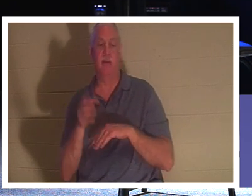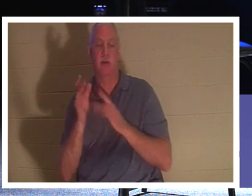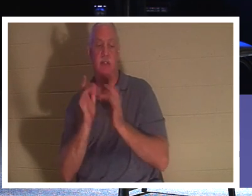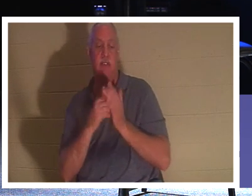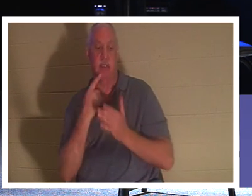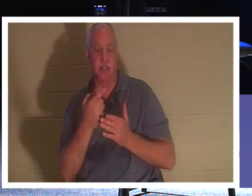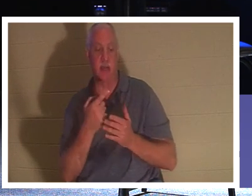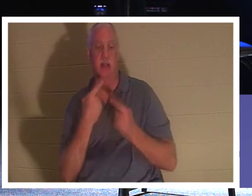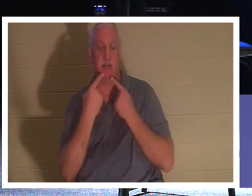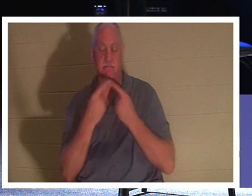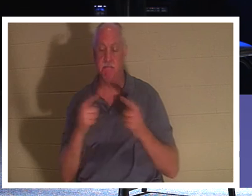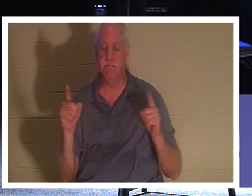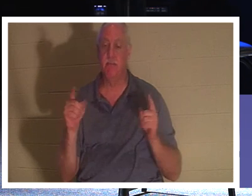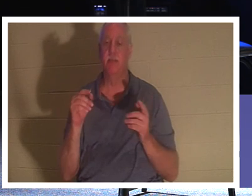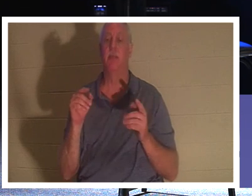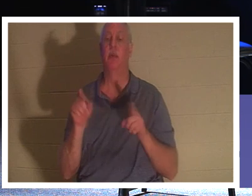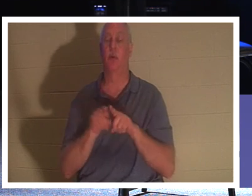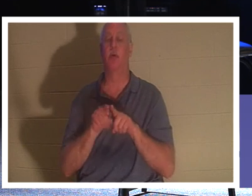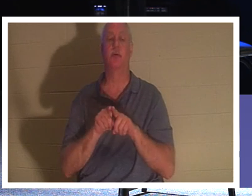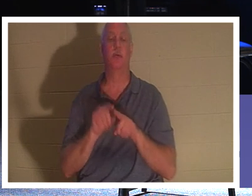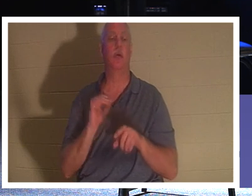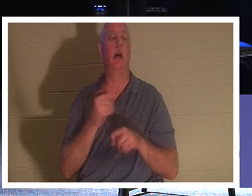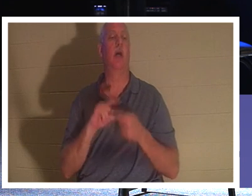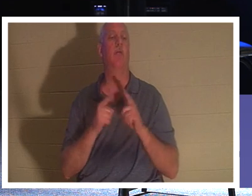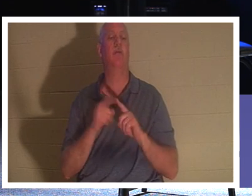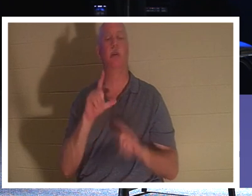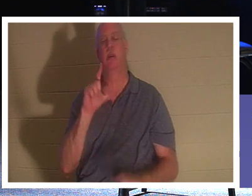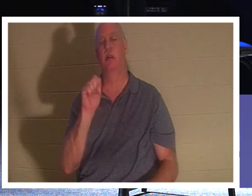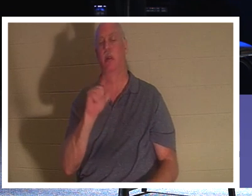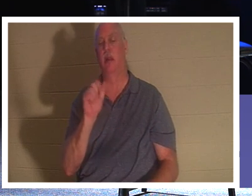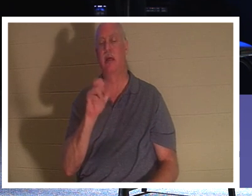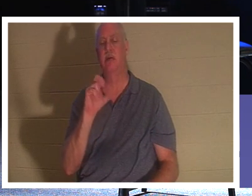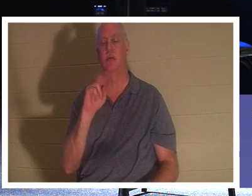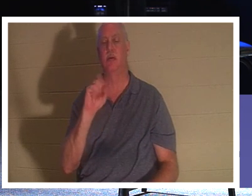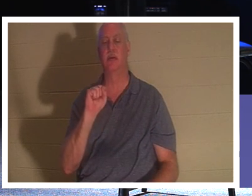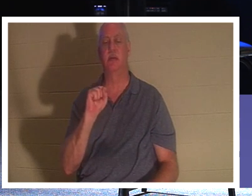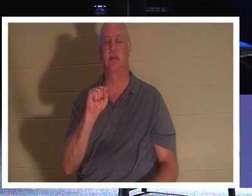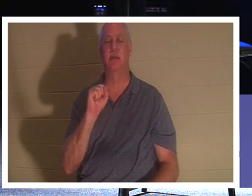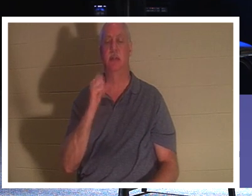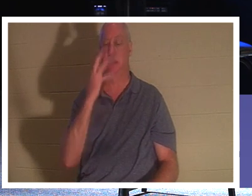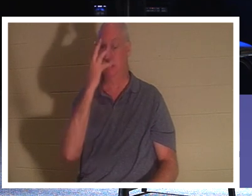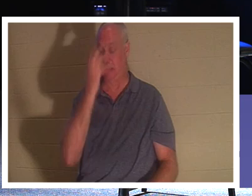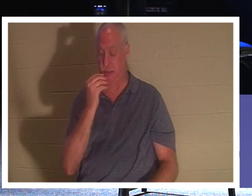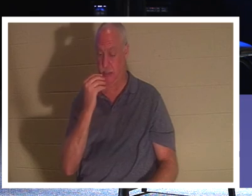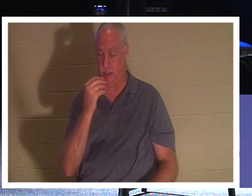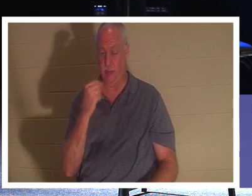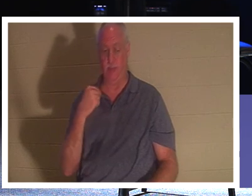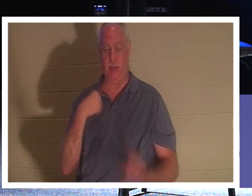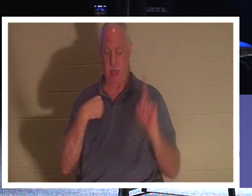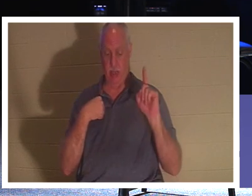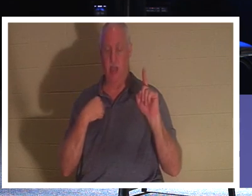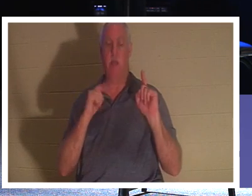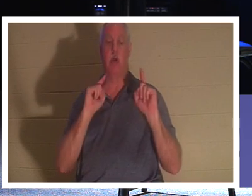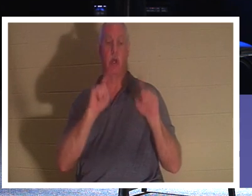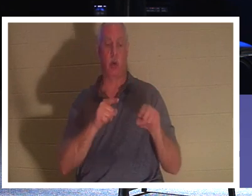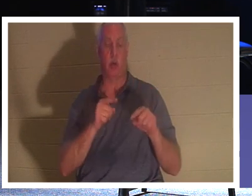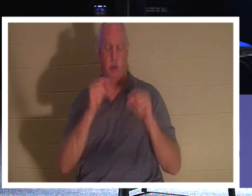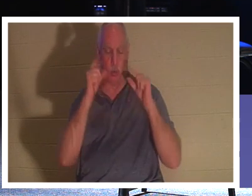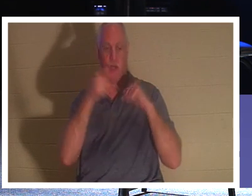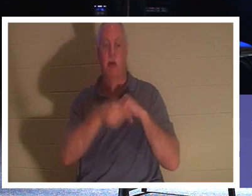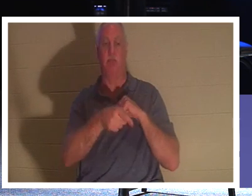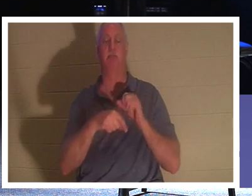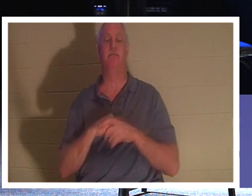им: Лазарь, друг наш, уснул; Его ученики